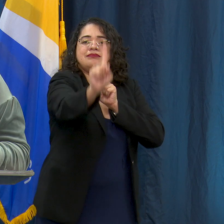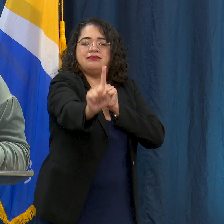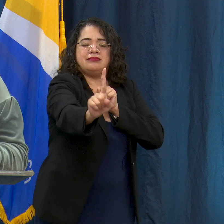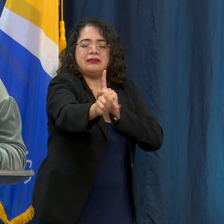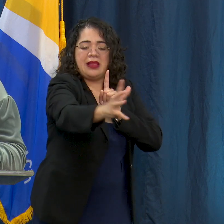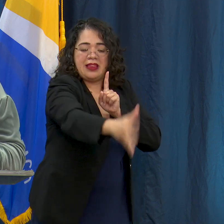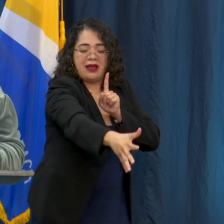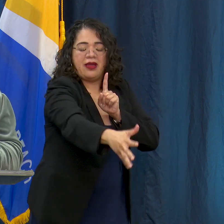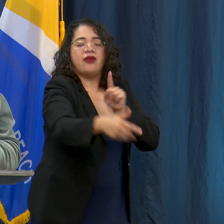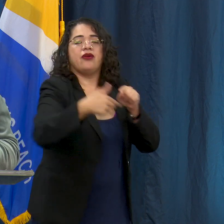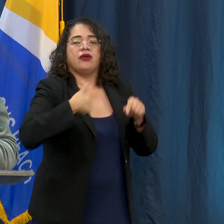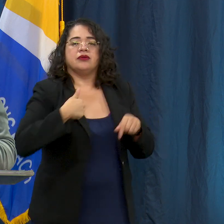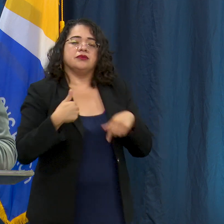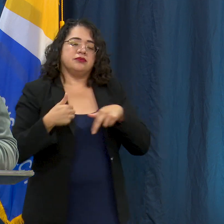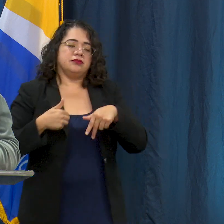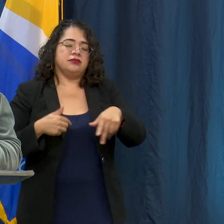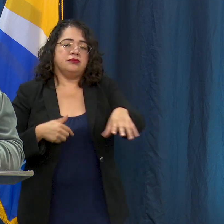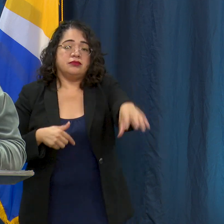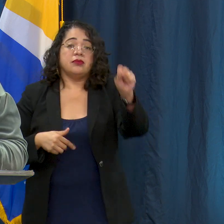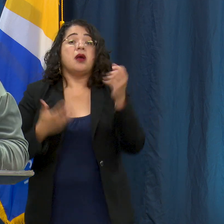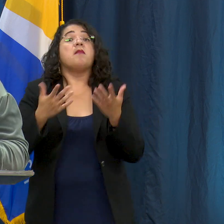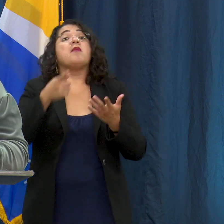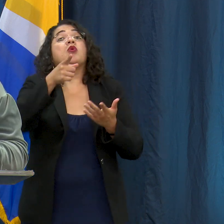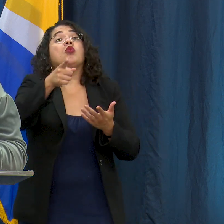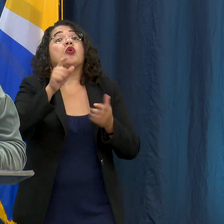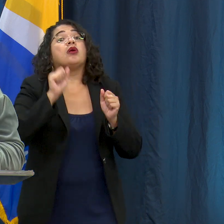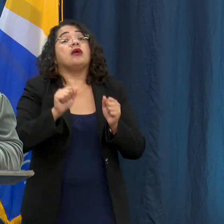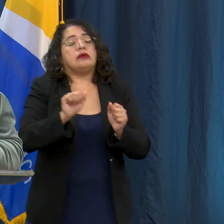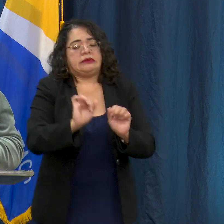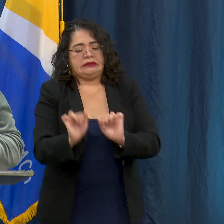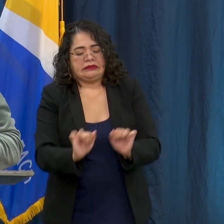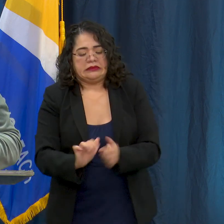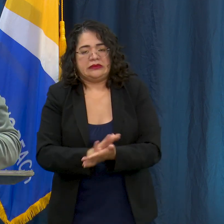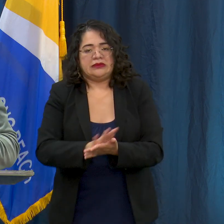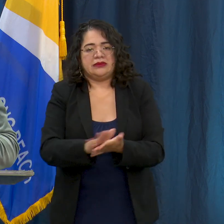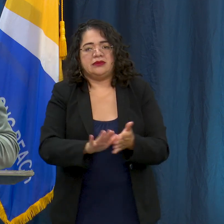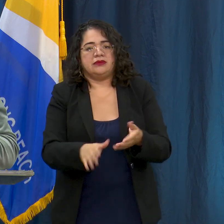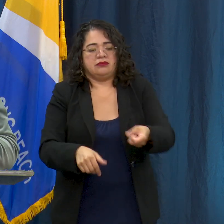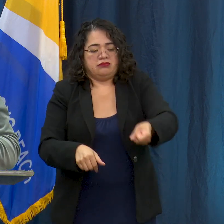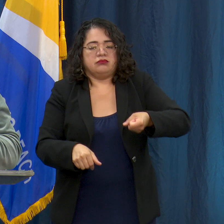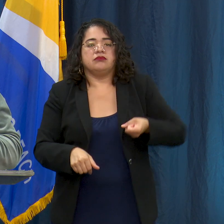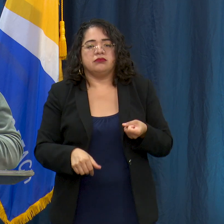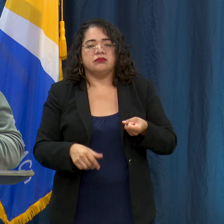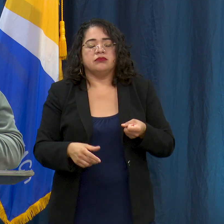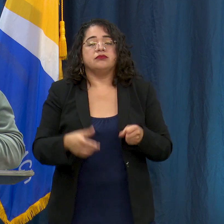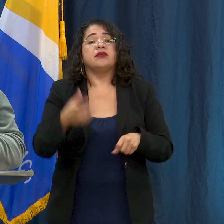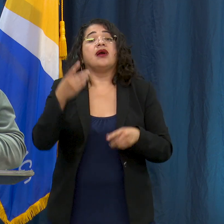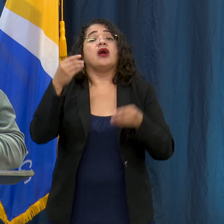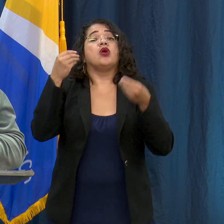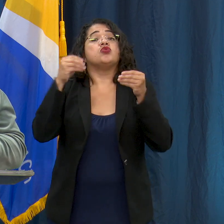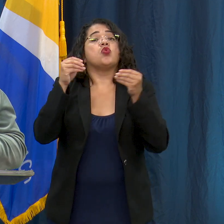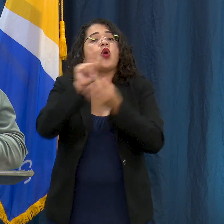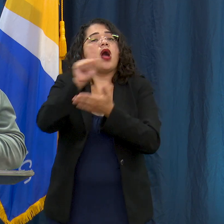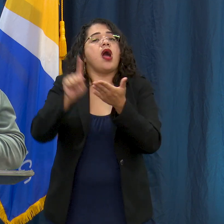mayores po tambien si puede no más no más sobre las tiendas Oma's cuando no